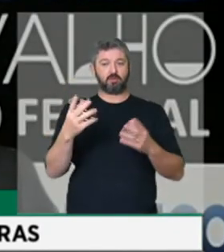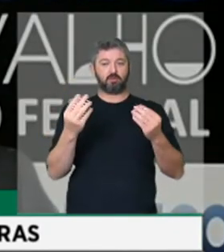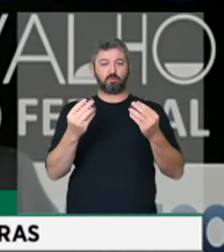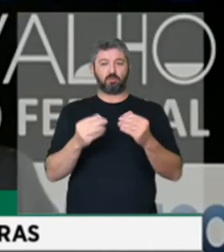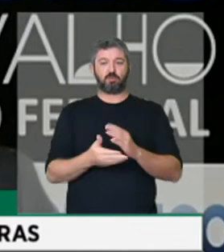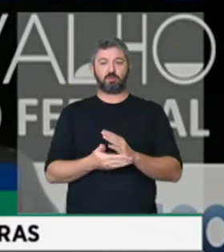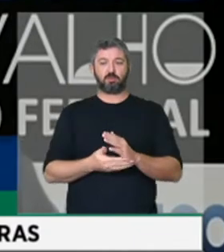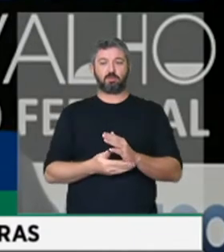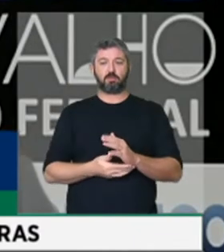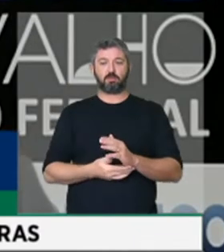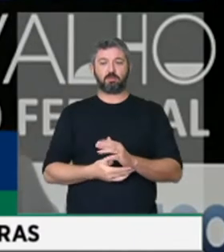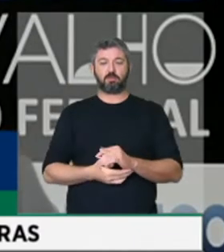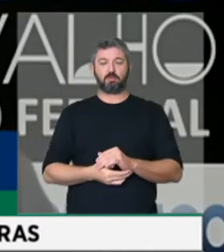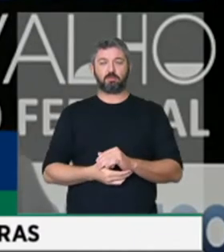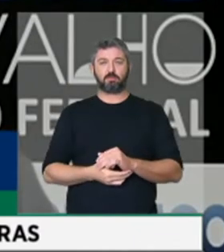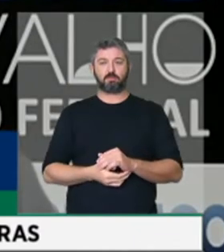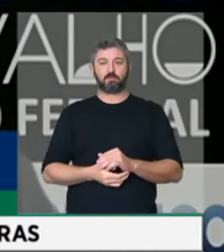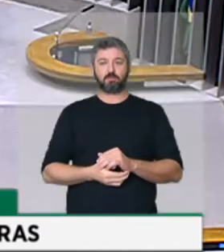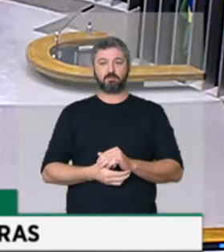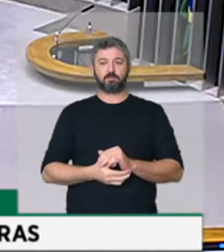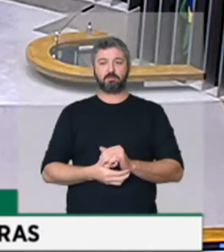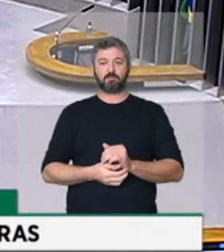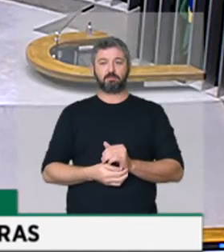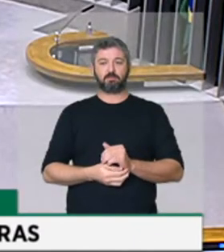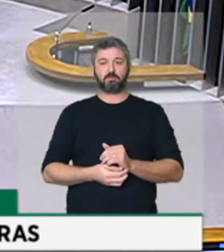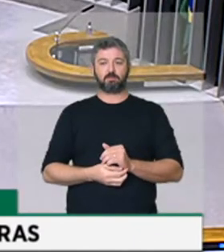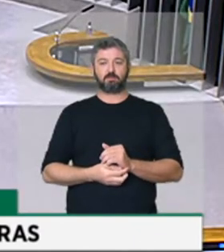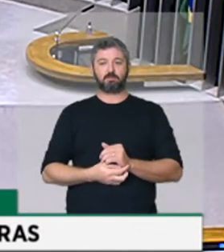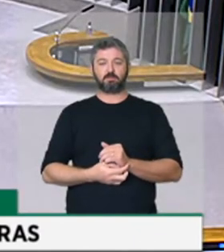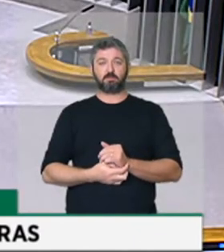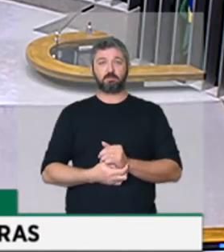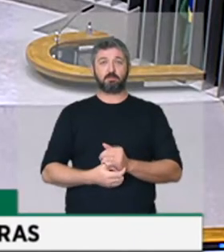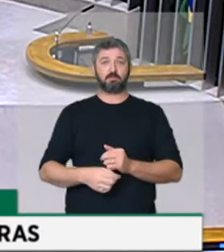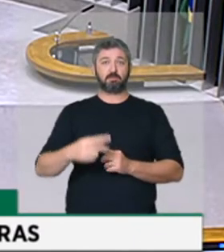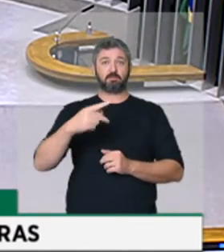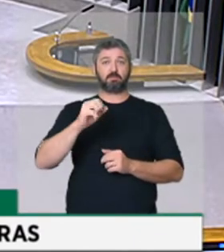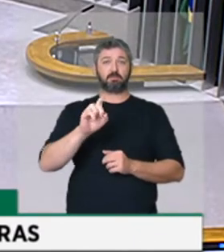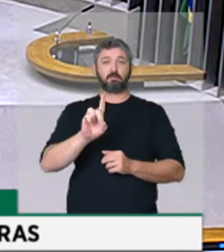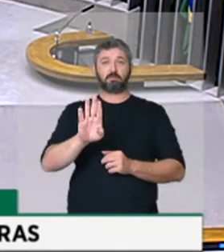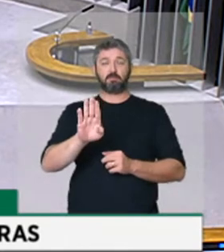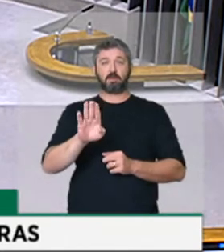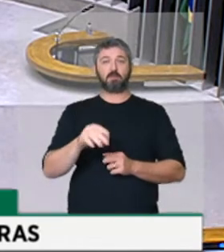REPUBLICANOS, COMO ORIENTA DEPUTADO VINÍCIUS. [DEPUTADO]: PRESIDENTE O REPUBLICANOS ENCAMINHA O VOTO NÃO. PORQUE NÓS ENTENDEMOS QUE... DA